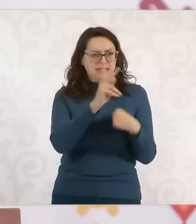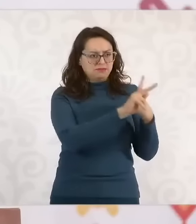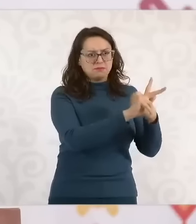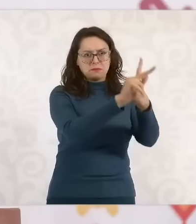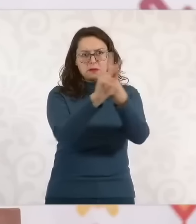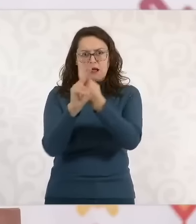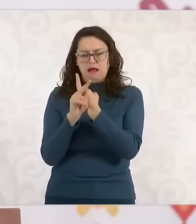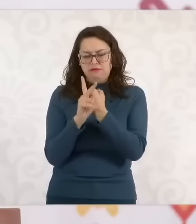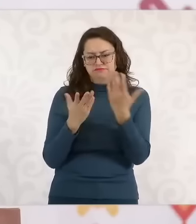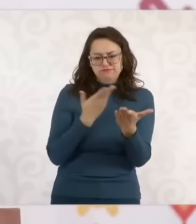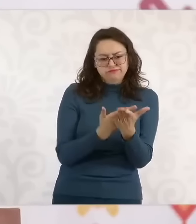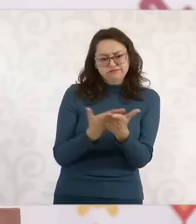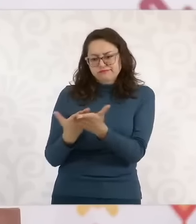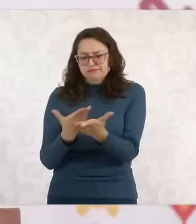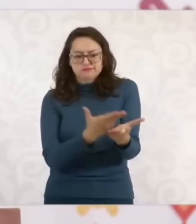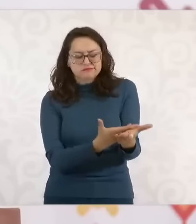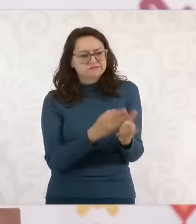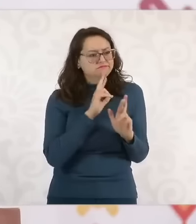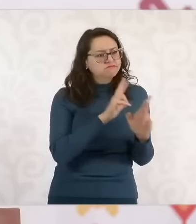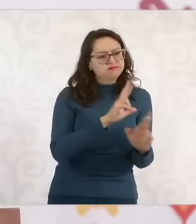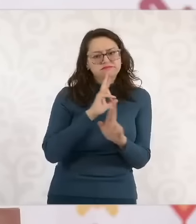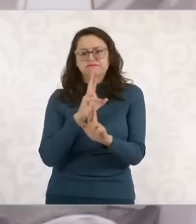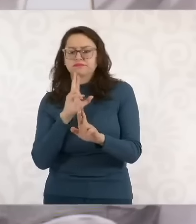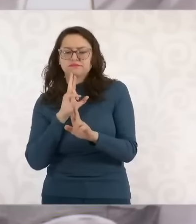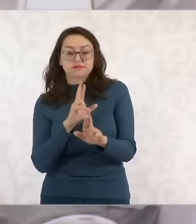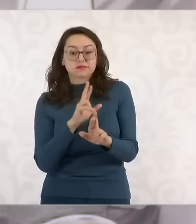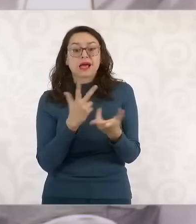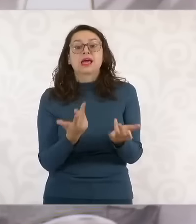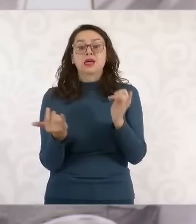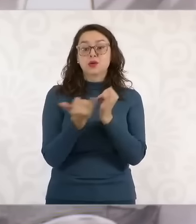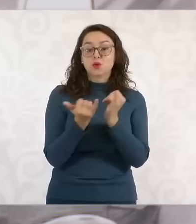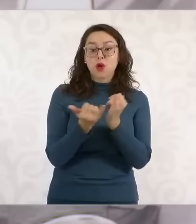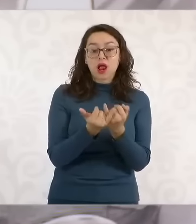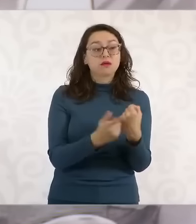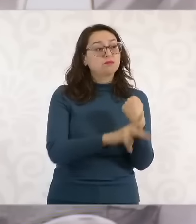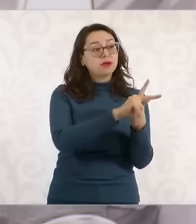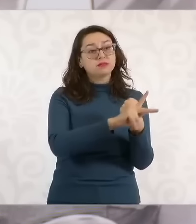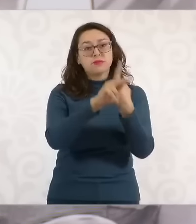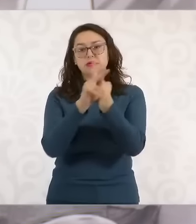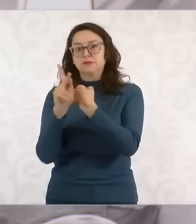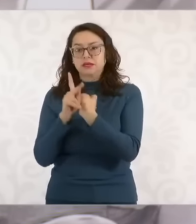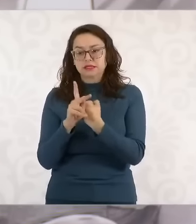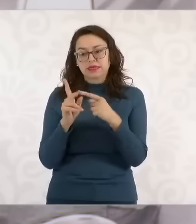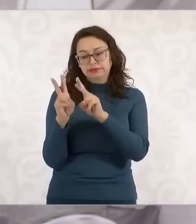puntos que van a tener, digamos, mayor foco para cada país, mayor importancia, mayor prioridad o